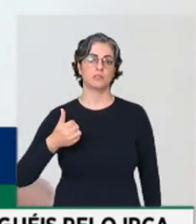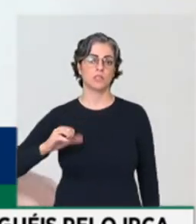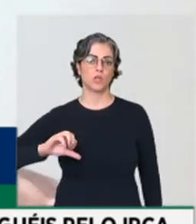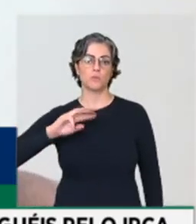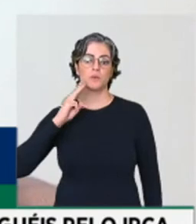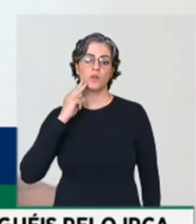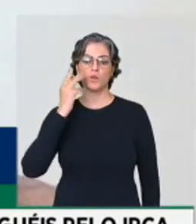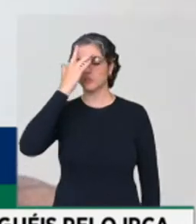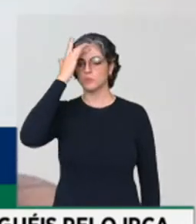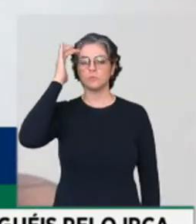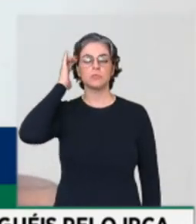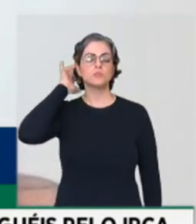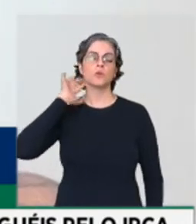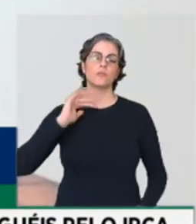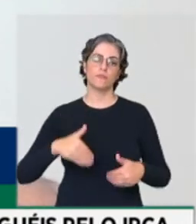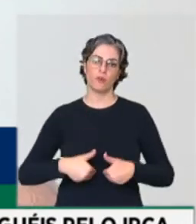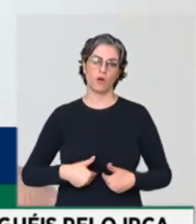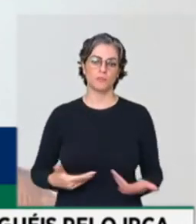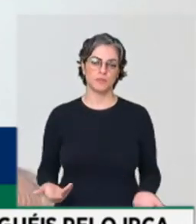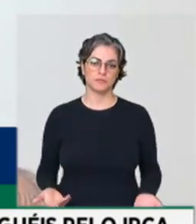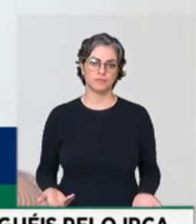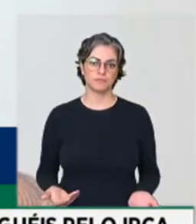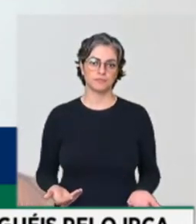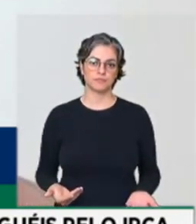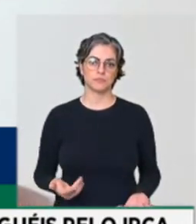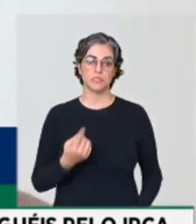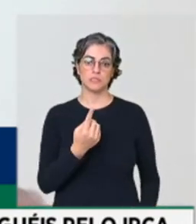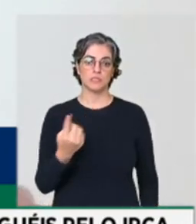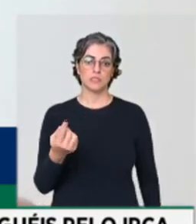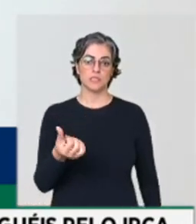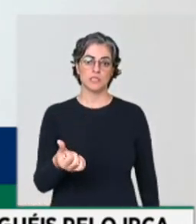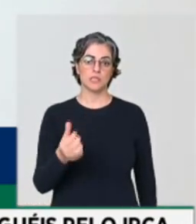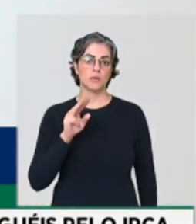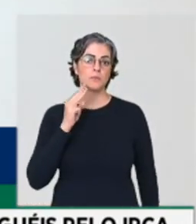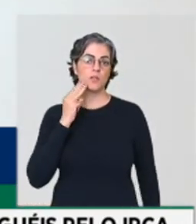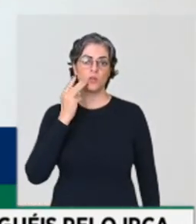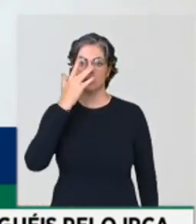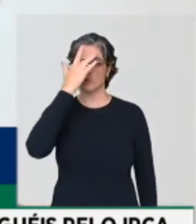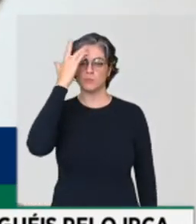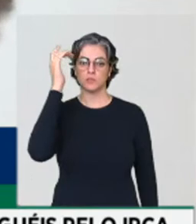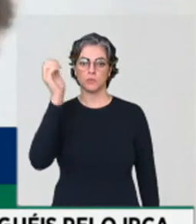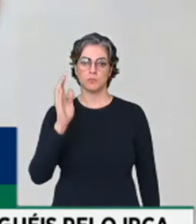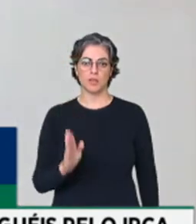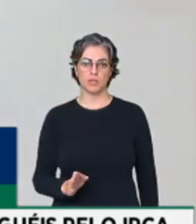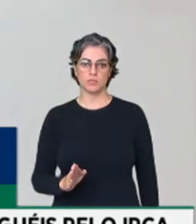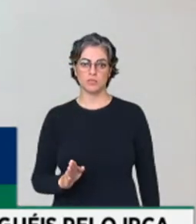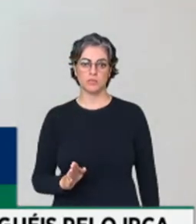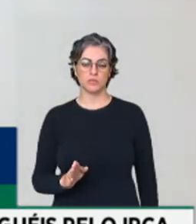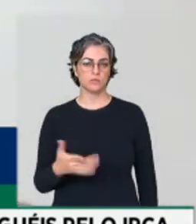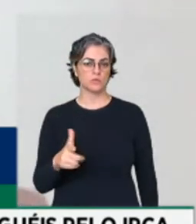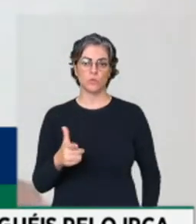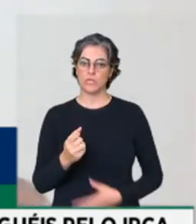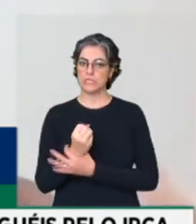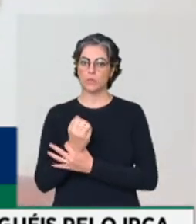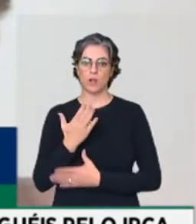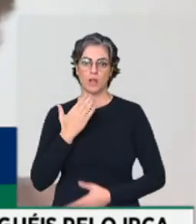E BRASILEIRAS COM FOME. E TEMOS 116 MILHÕES DE PESSOAS NESTE PAÍS COM INSEGURANÇA ALIMENTAR. NESTE PAÍS ONDE